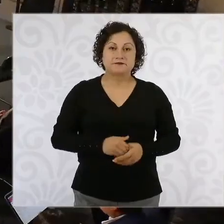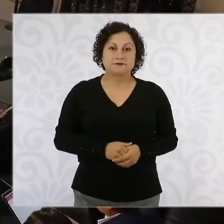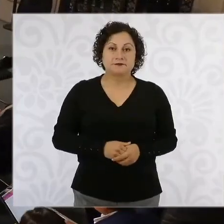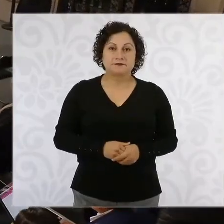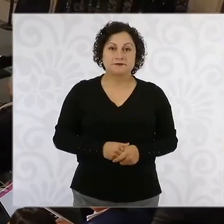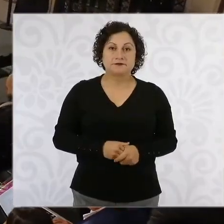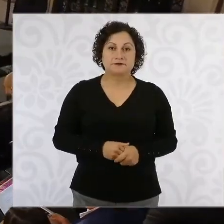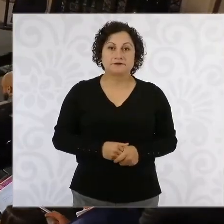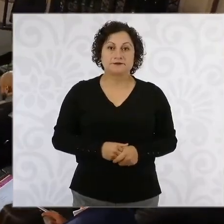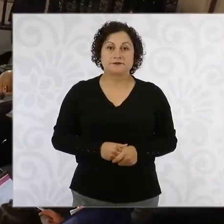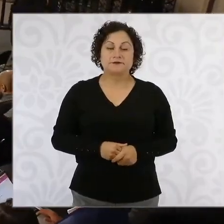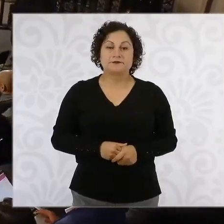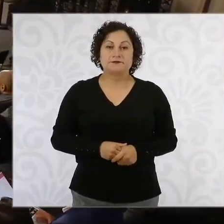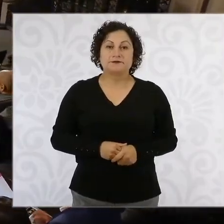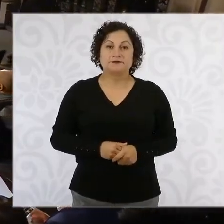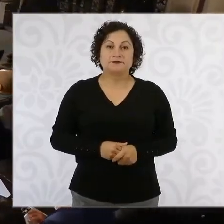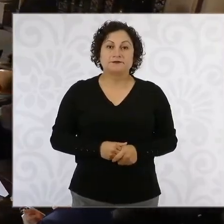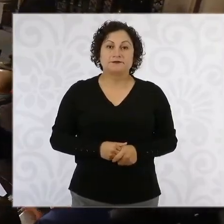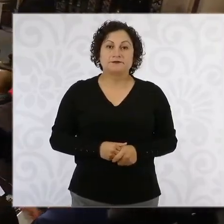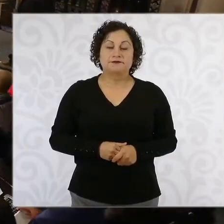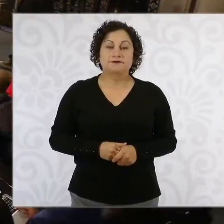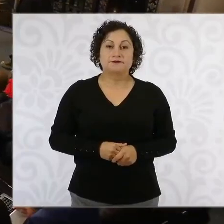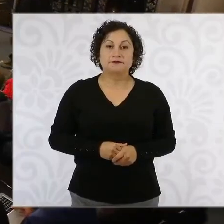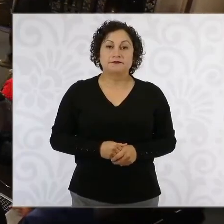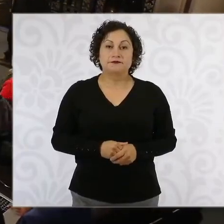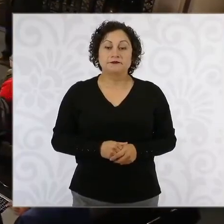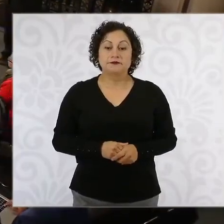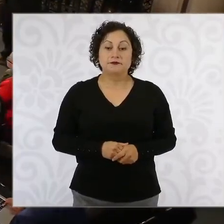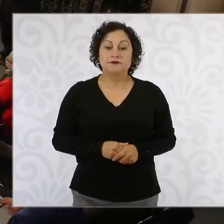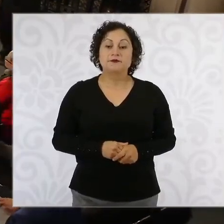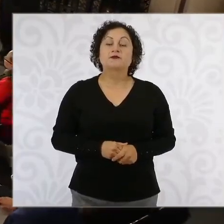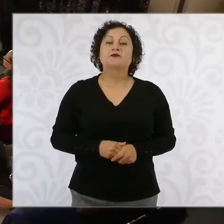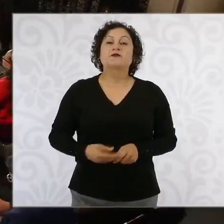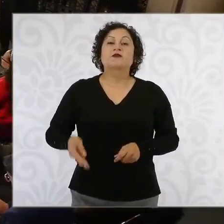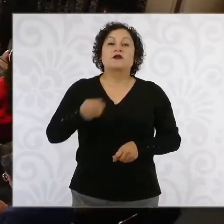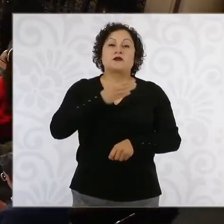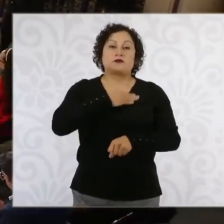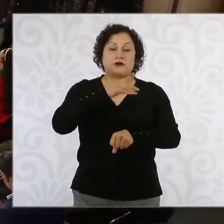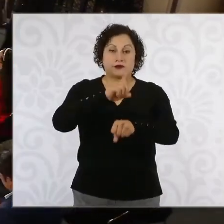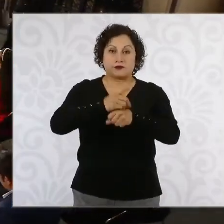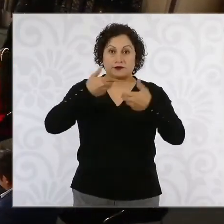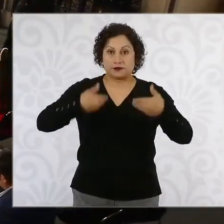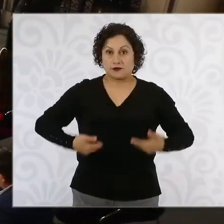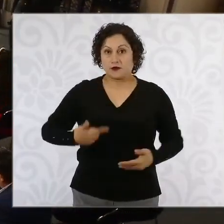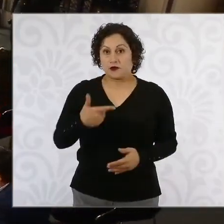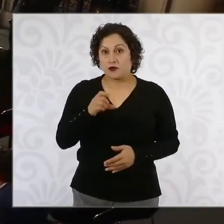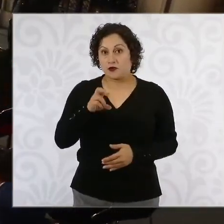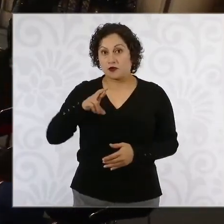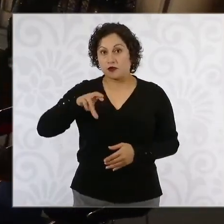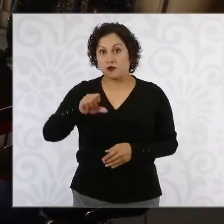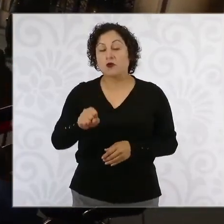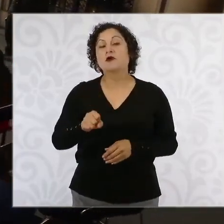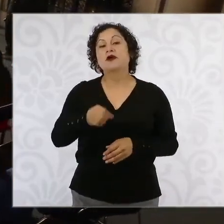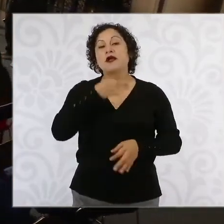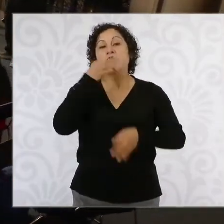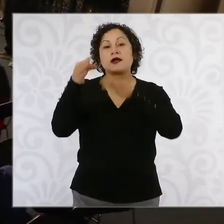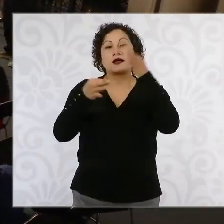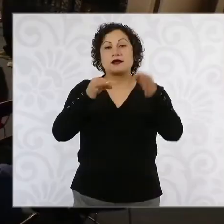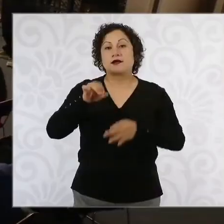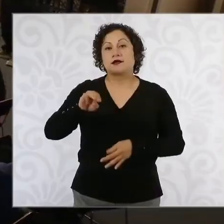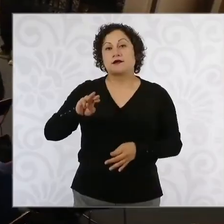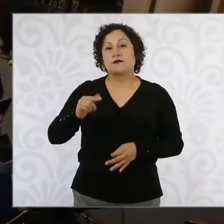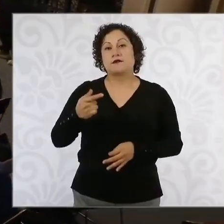primero las mujeres Buenos días presidenta Gloria Carpio del periódico diario imagen cuáles son sus